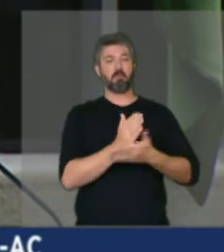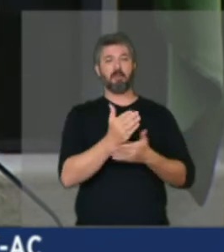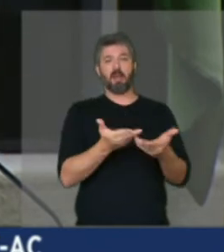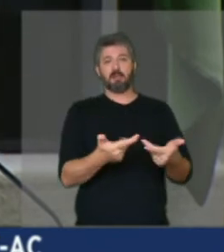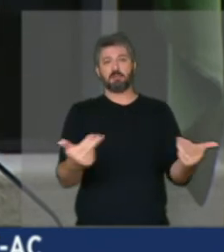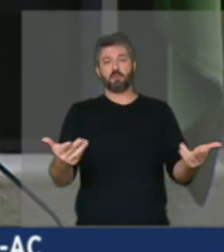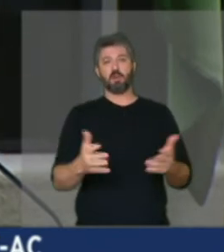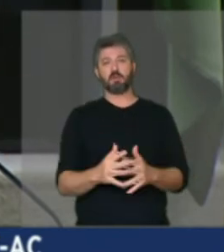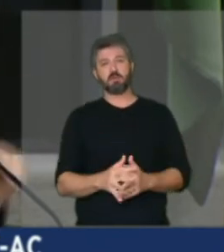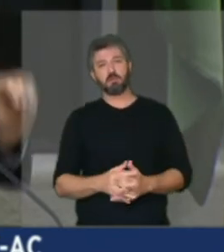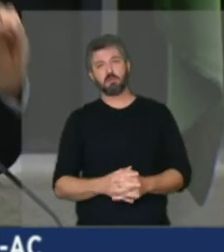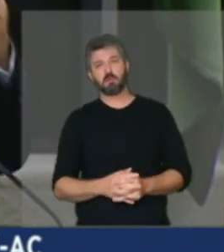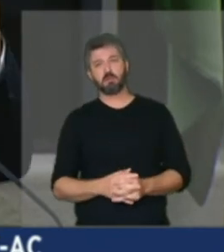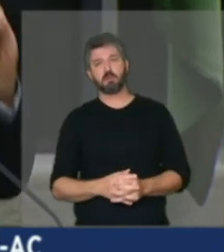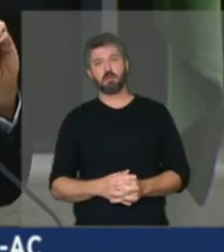LEI AQUI. É COMO SE O PARLAMENTO BRASILEIRO